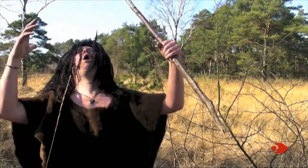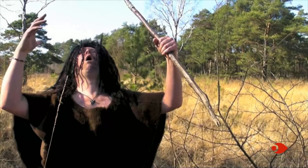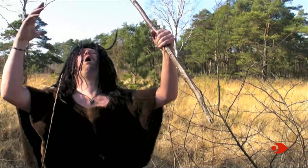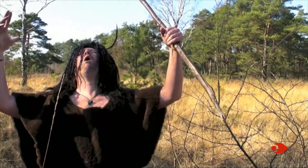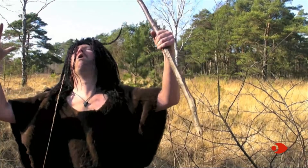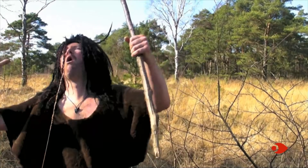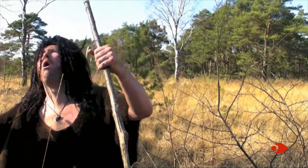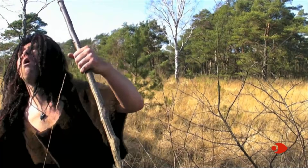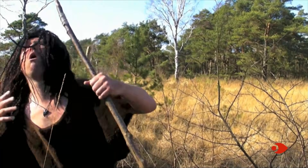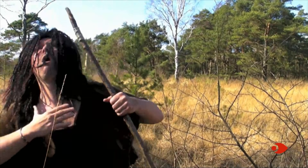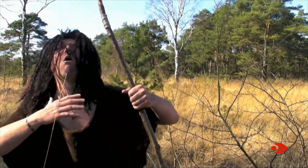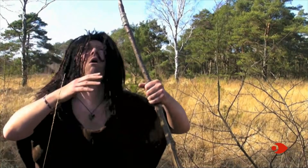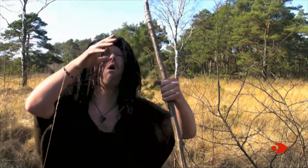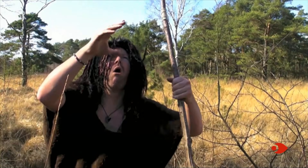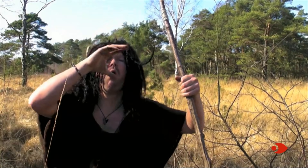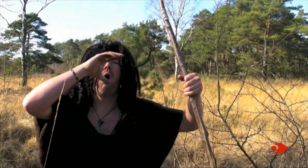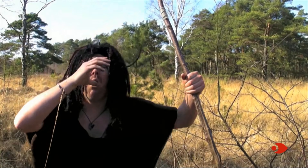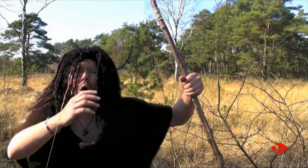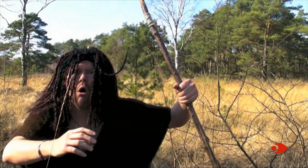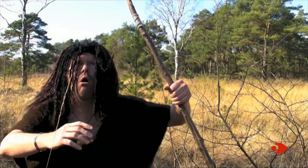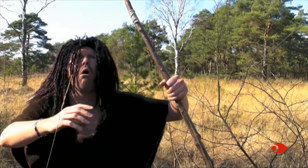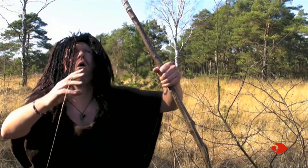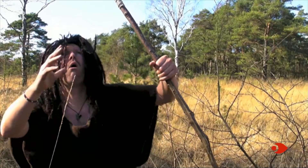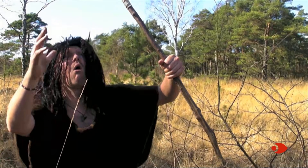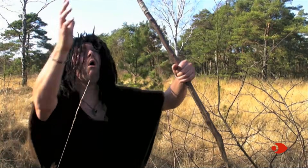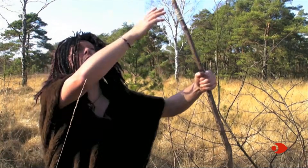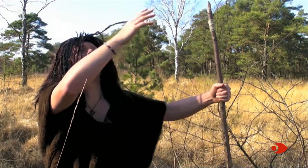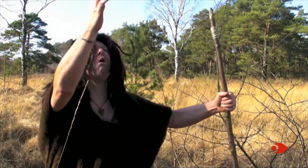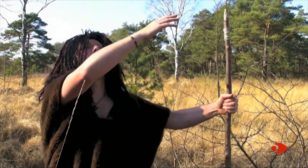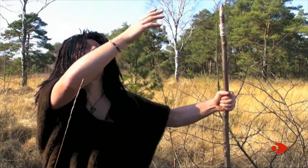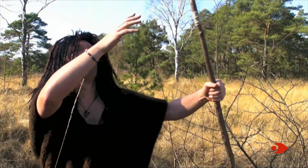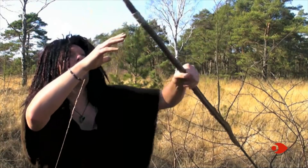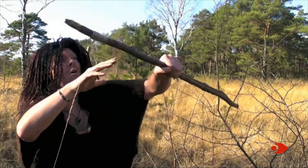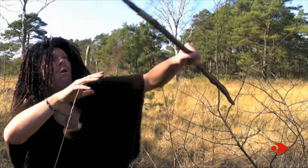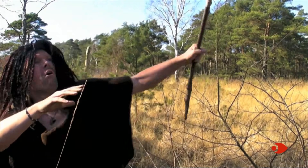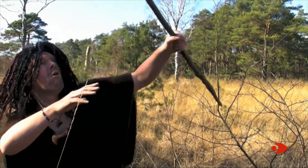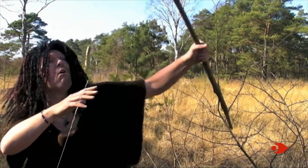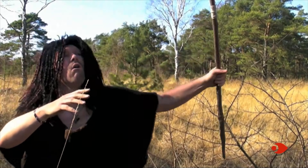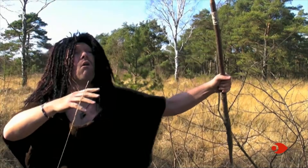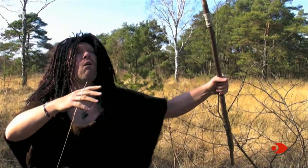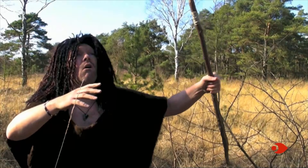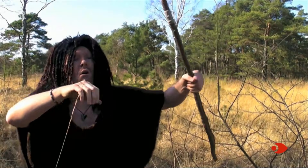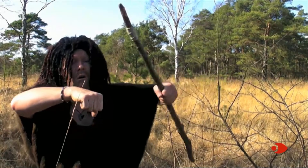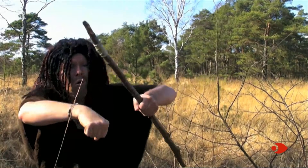Oh, du Ehrenwerter mit dem Rüssel, könntest du bitte etwas zur Seite stapfen?